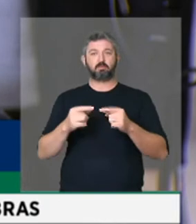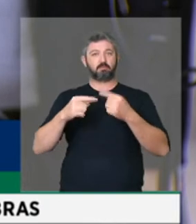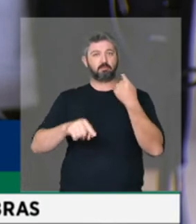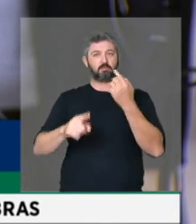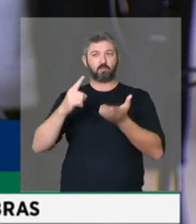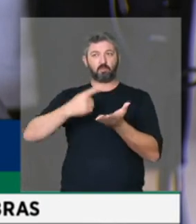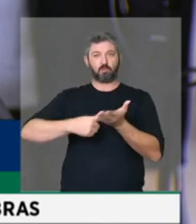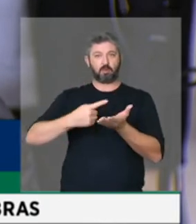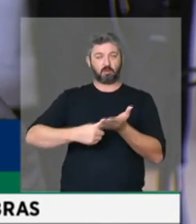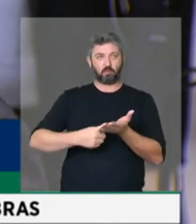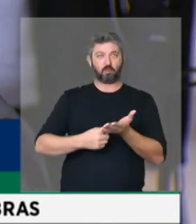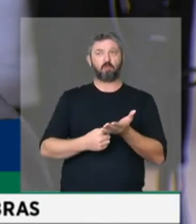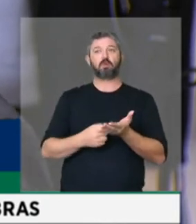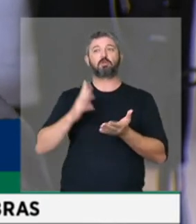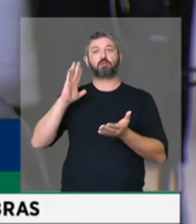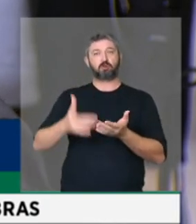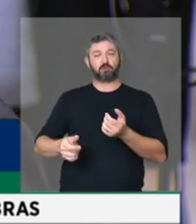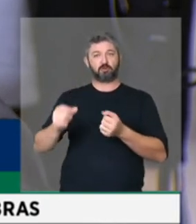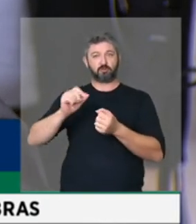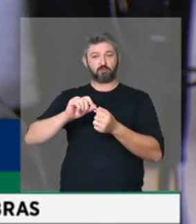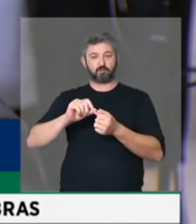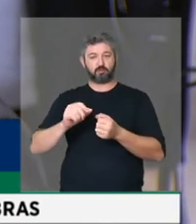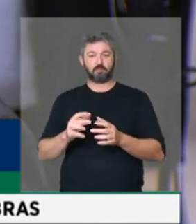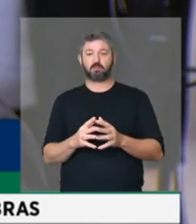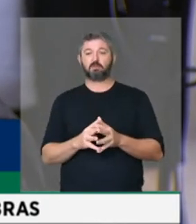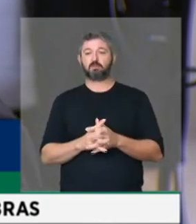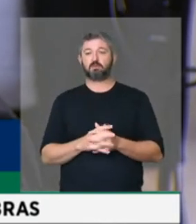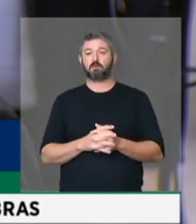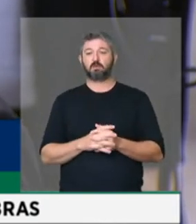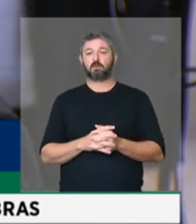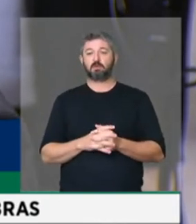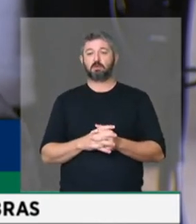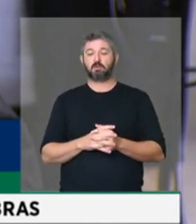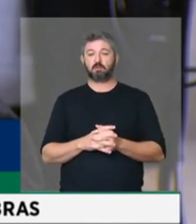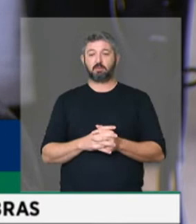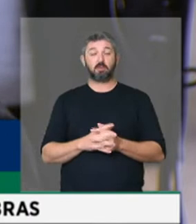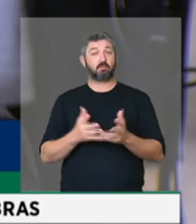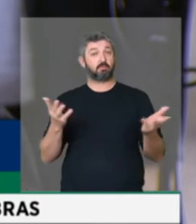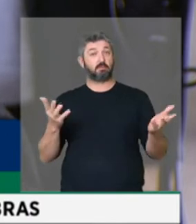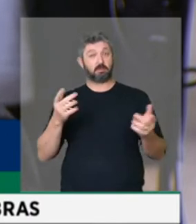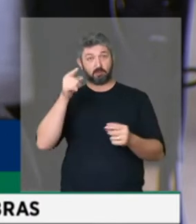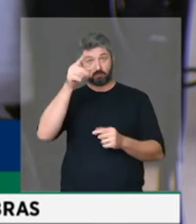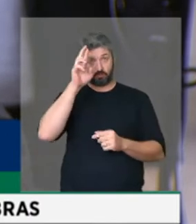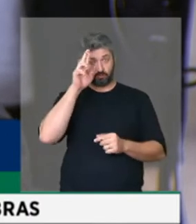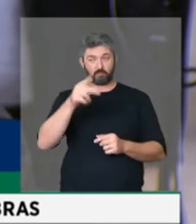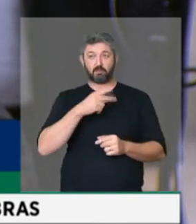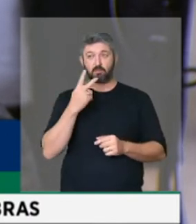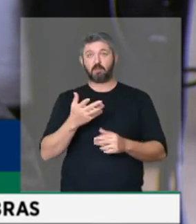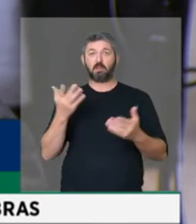PRIMEIRO LUGAR, O DESCUMPRIMENTO DO ACORDO DE PROCEDIMENTO QUE JÁ TINHA SIDO PACTUADO. E AÍ , SE VOSSA EXCELÊNCIA DIZER QUE SE TRATA DE MERO ACORDO E NÃO DE